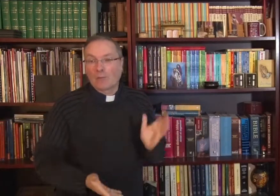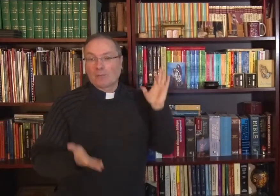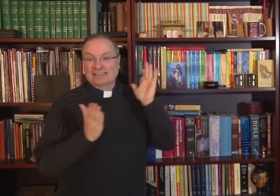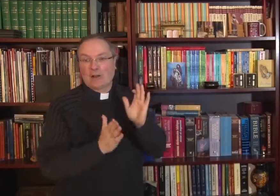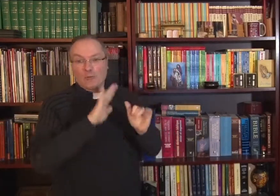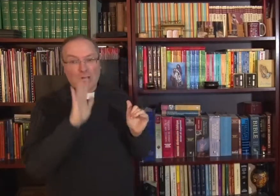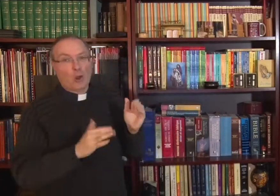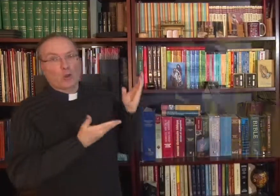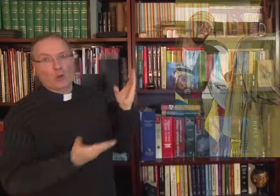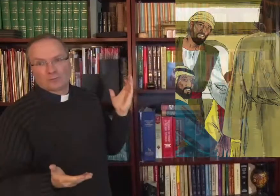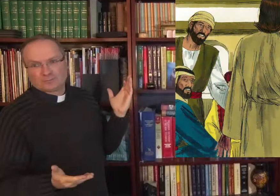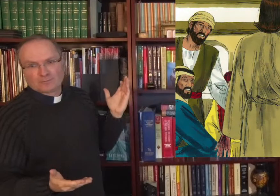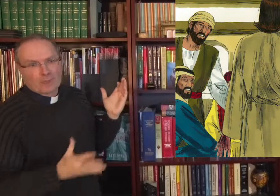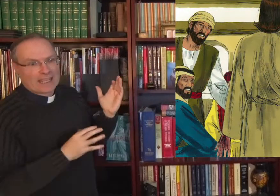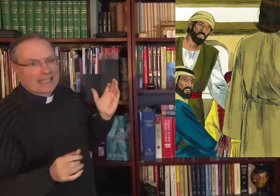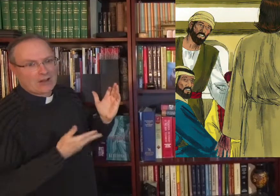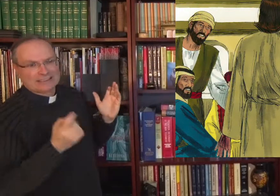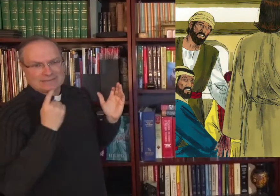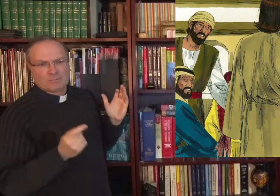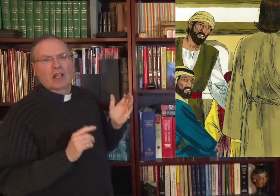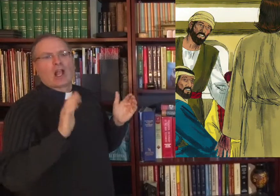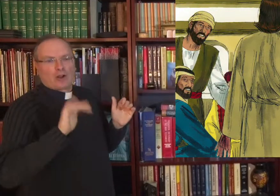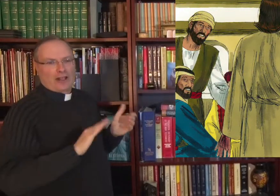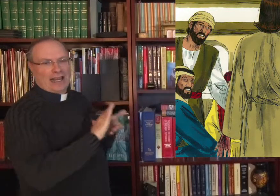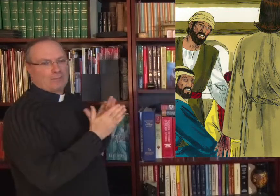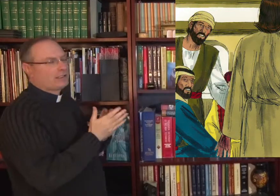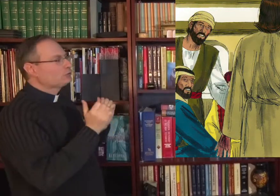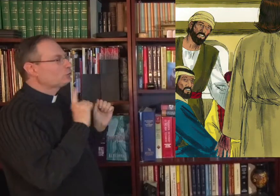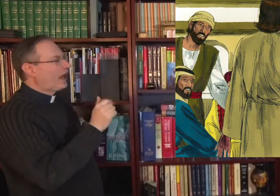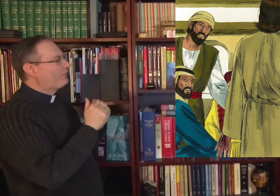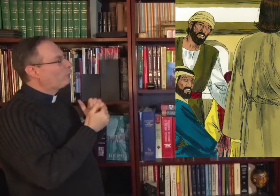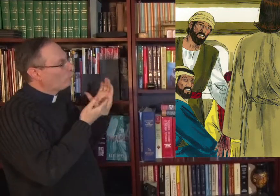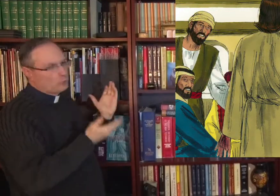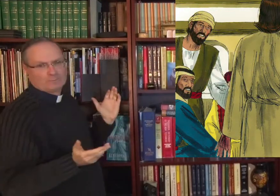se présenta au milieu d’eux et leur dit: «Que la paix soit avec vous!»